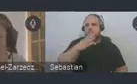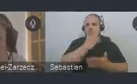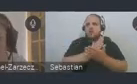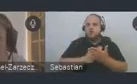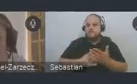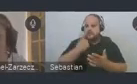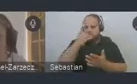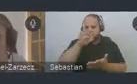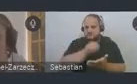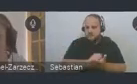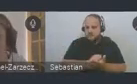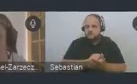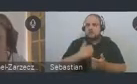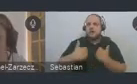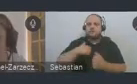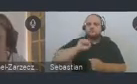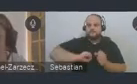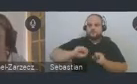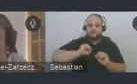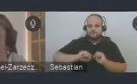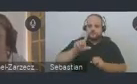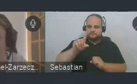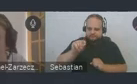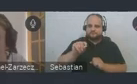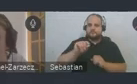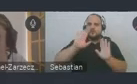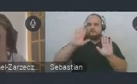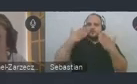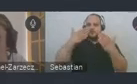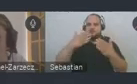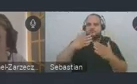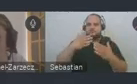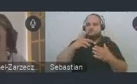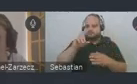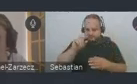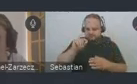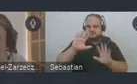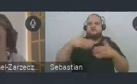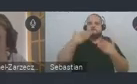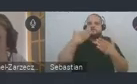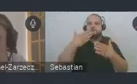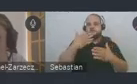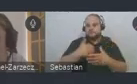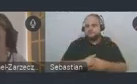na ćwiczeniu otwierania na przykład folderów, czy właśnie tego podwójnego kliknięcia.